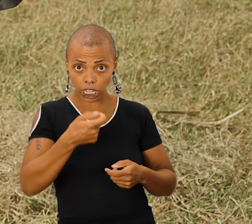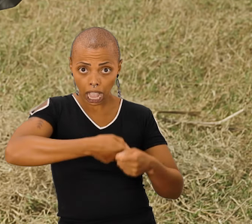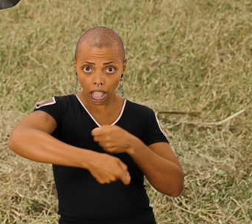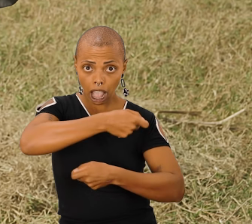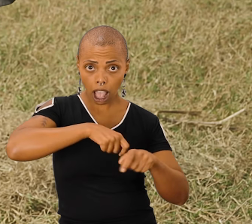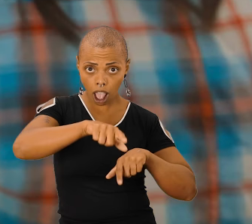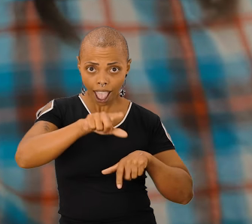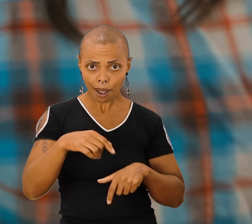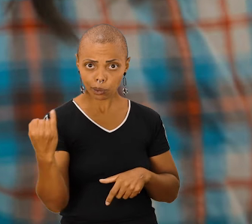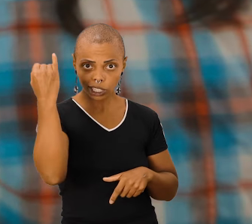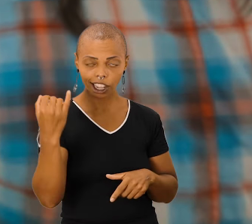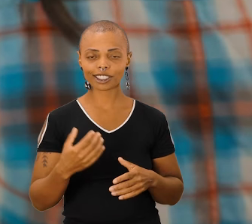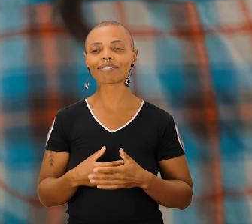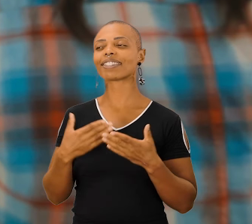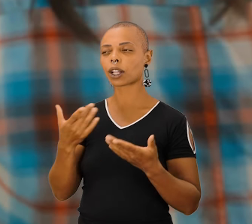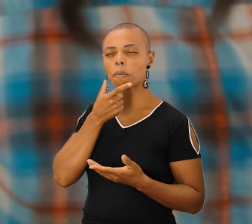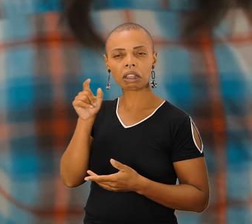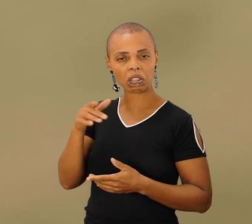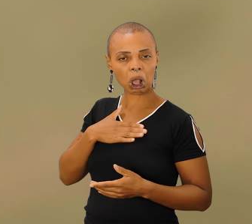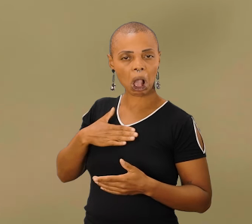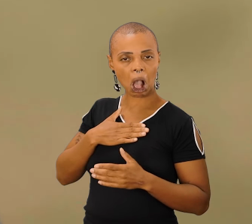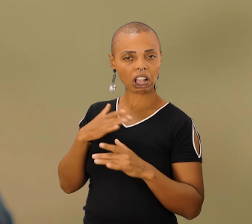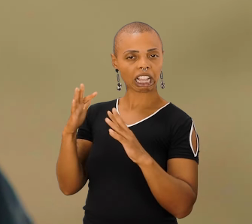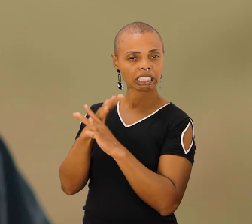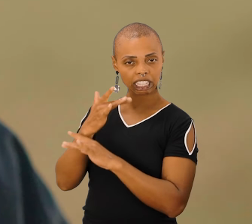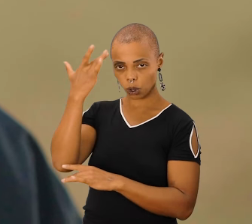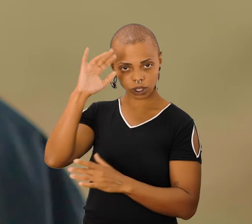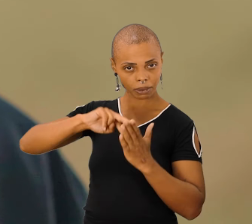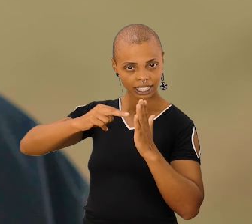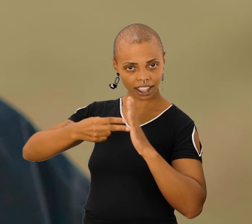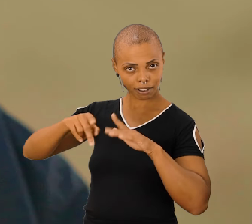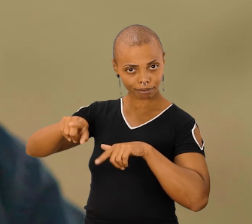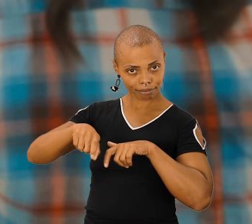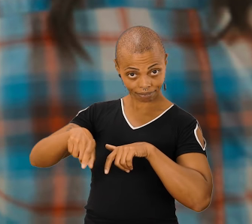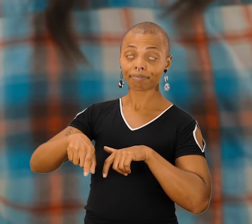[Chico] Então, esse cabra da cidade não sabe o que é Agro, é? Então, olha, vem comigo.